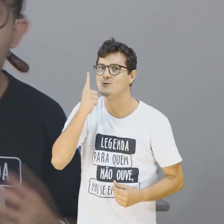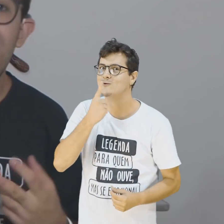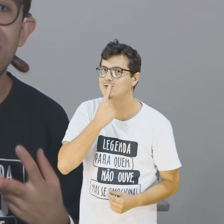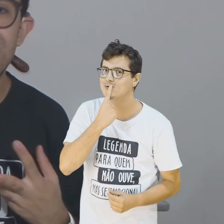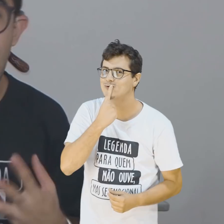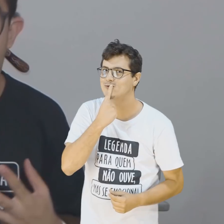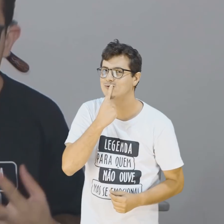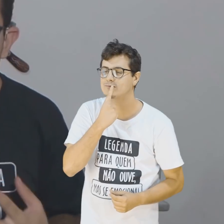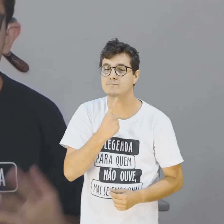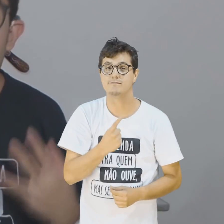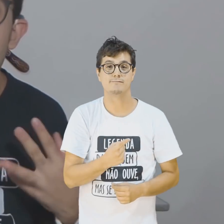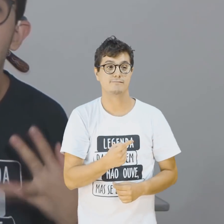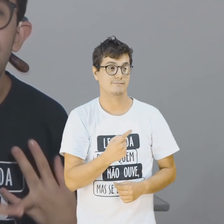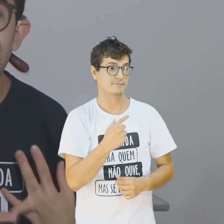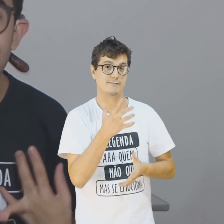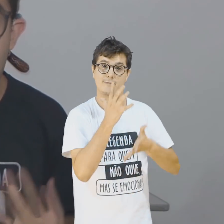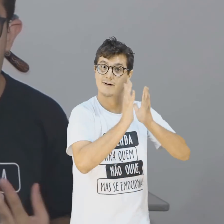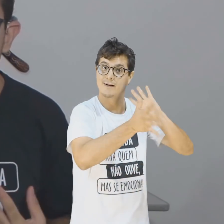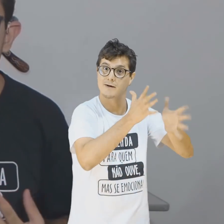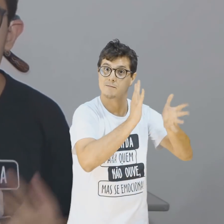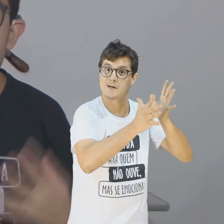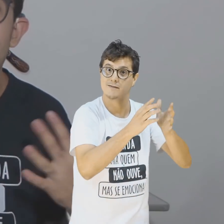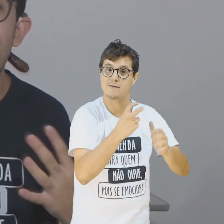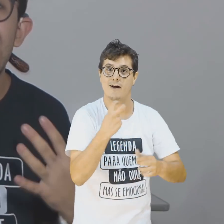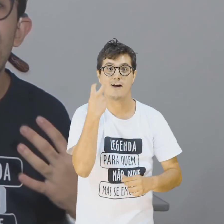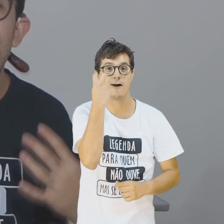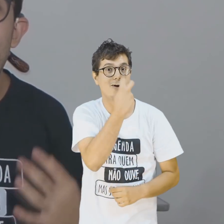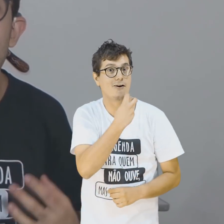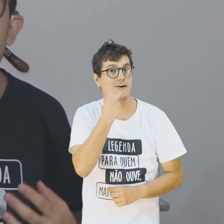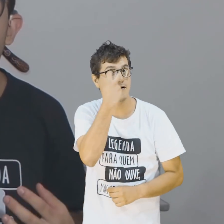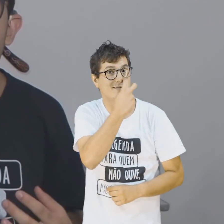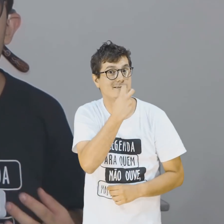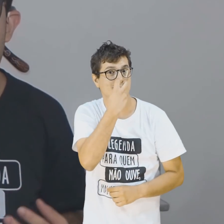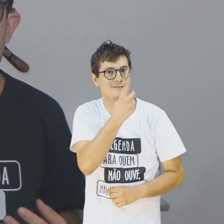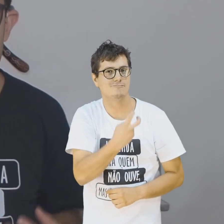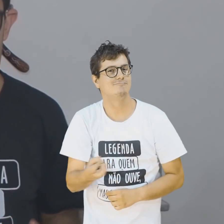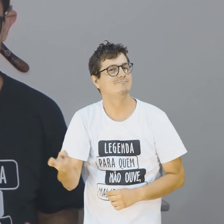oralizados, implantados e ensurdecidos.